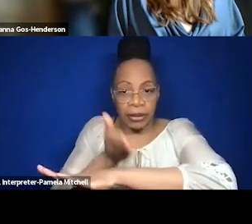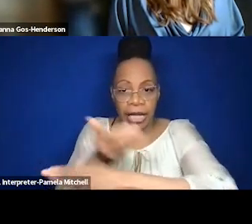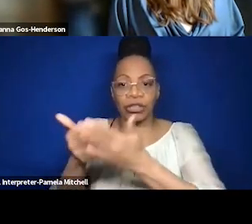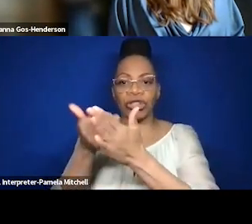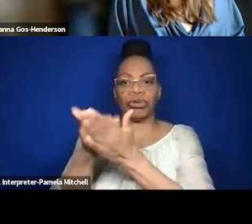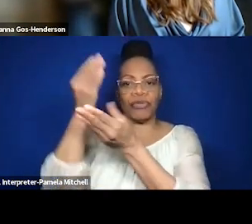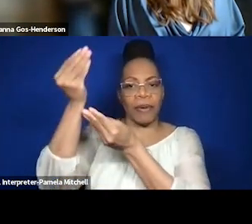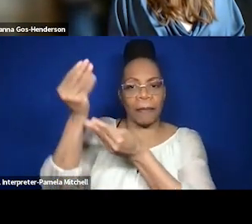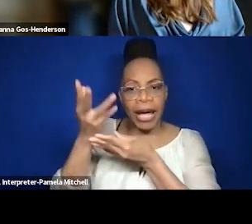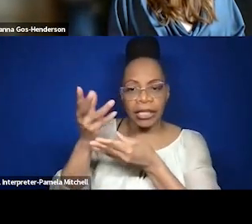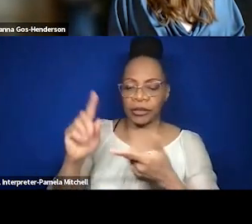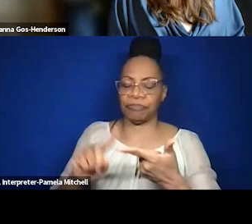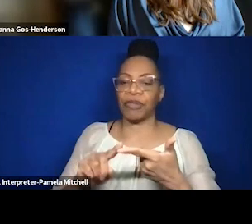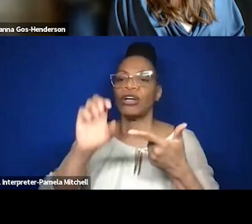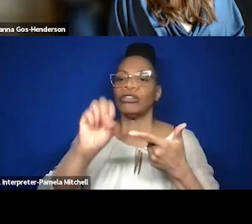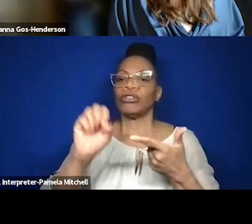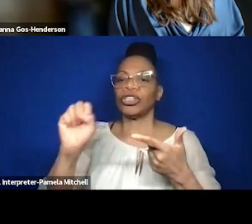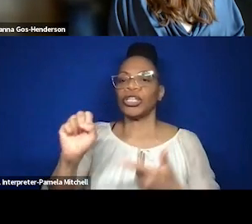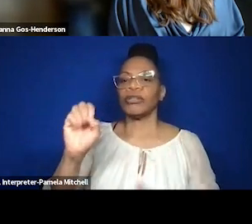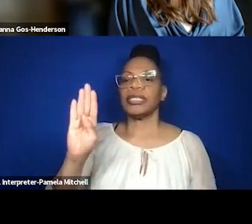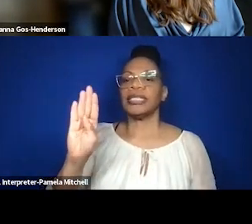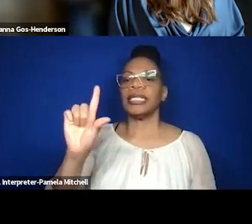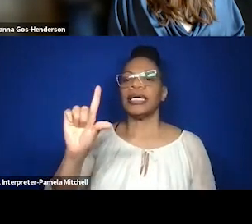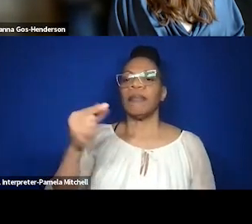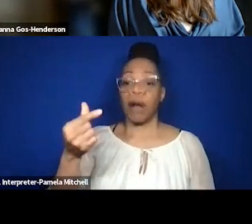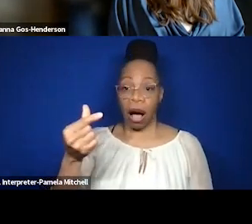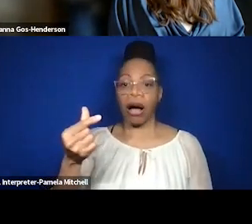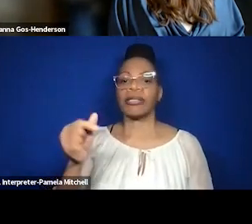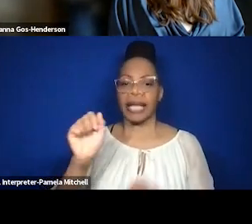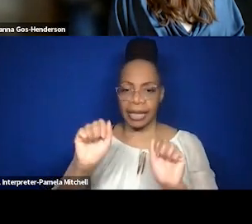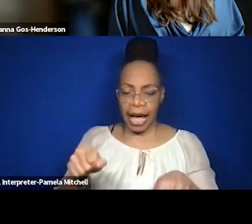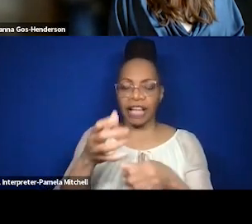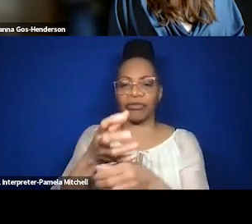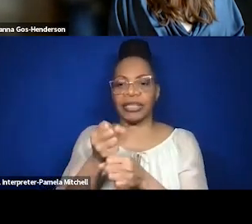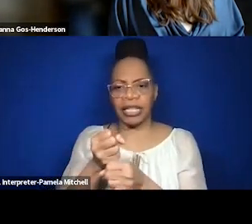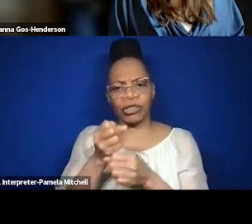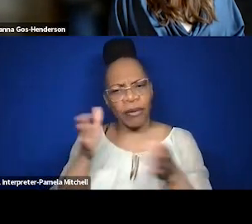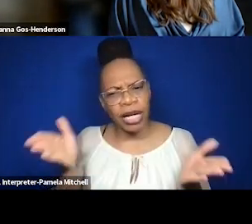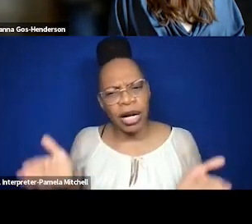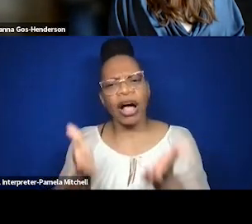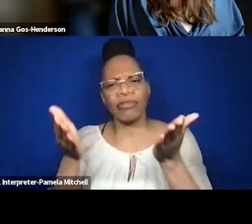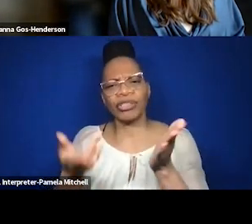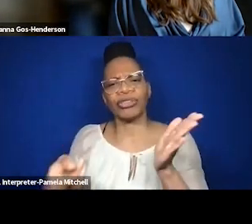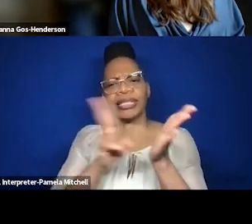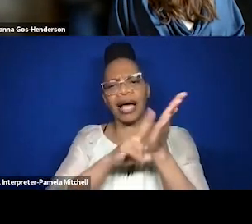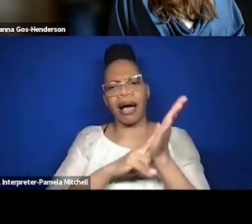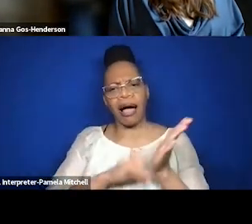y el blog de la Seguridad Social. Pueden obtener esa información. Realmente les animamos a registrarse para recibir esta información.